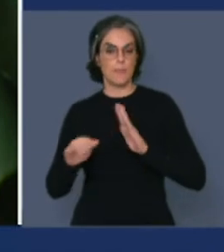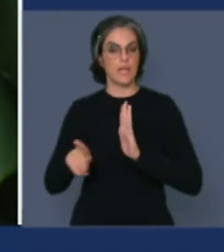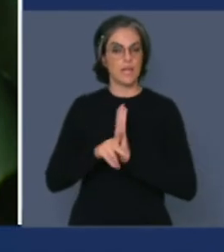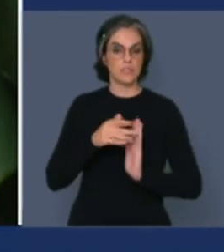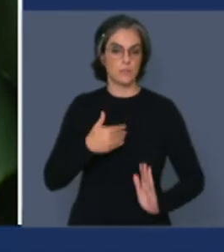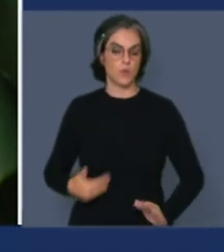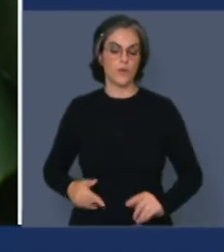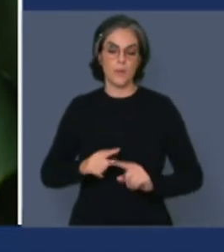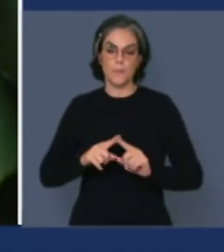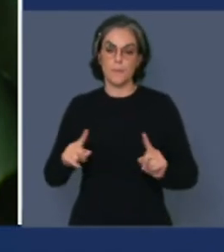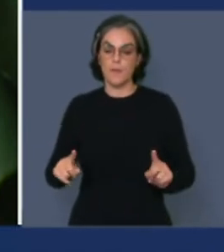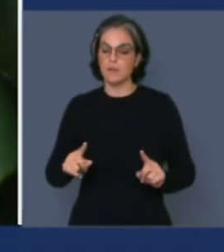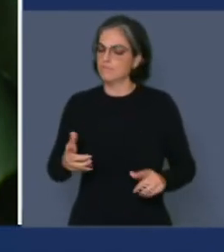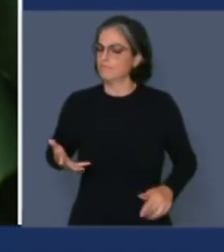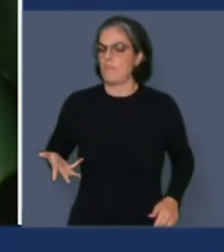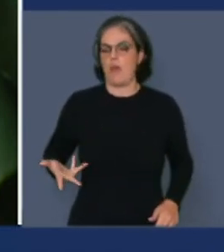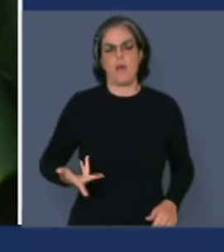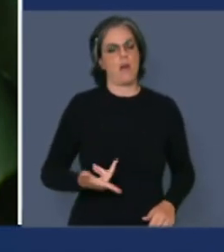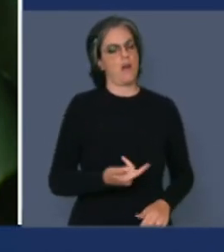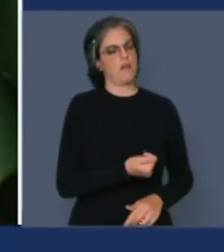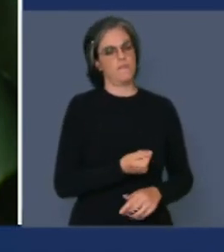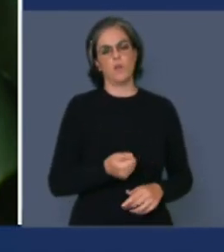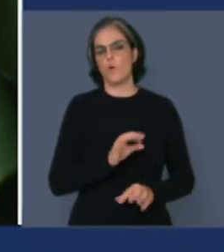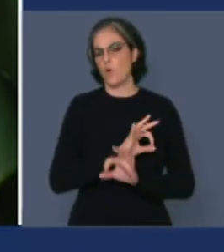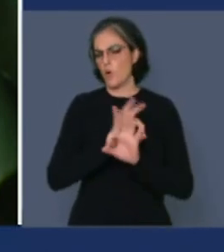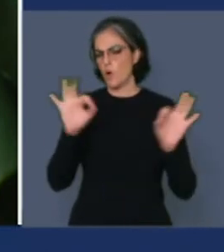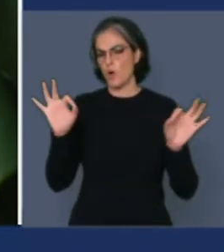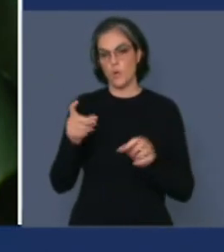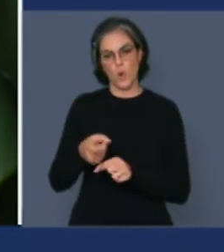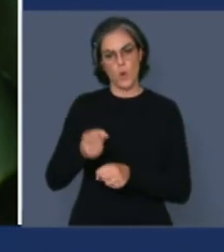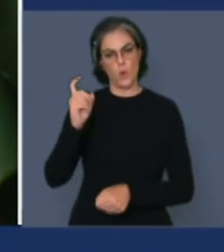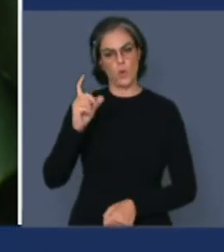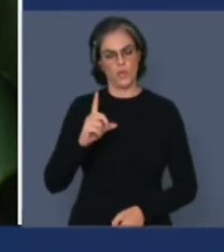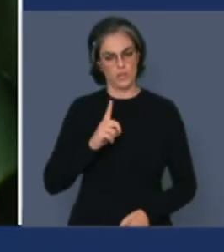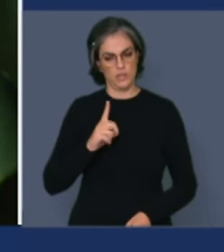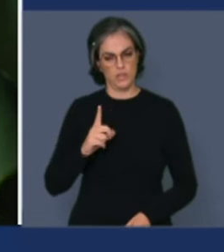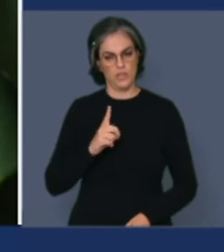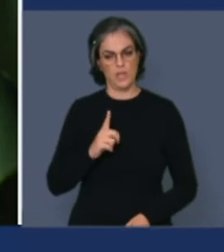EMPRESA PÚBLICA, ALTAMENTE EFICAZ, ALTAMENTE LUCRATIVA QUE NÃO DEPENDE DE APORTE DE